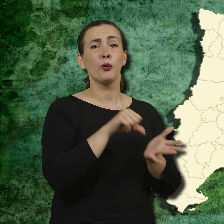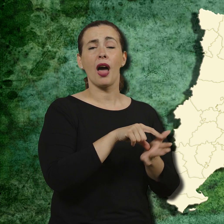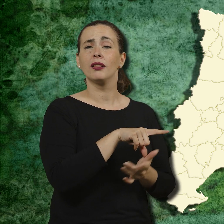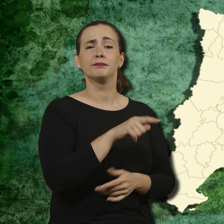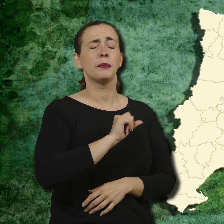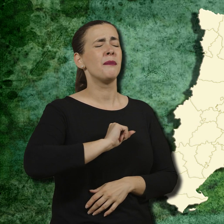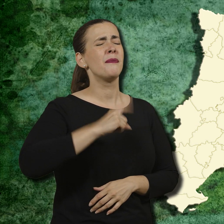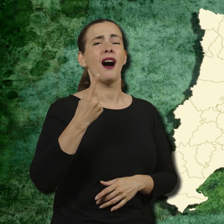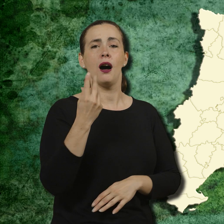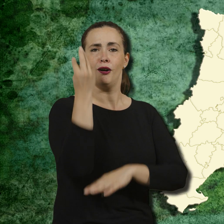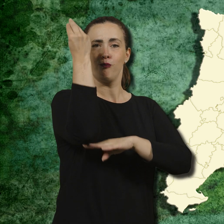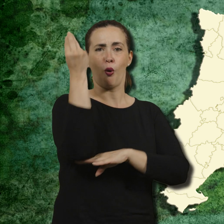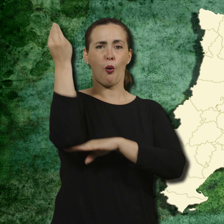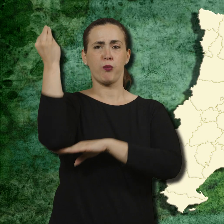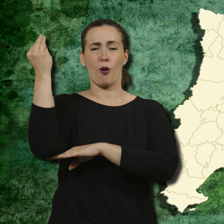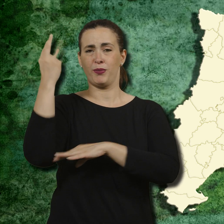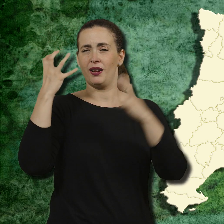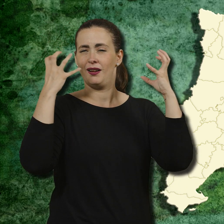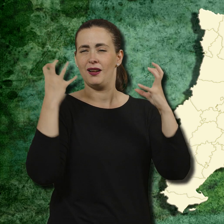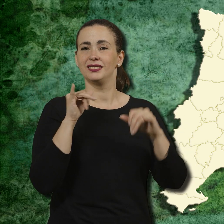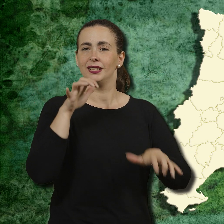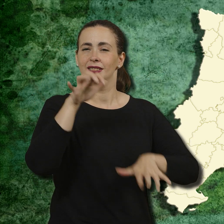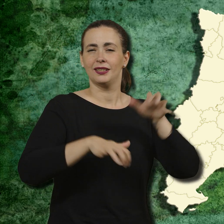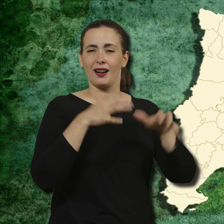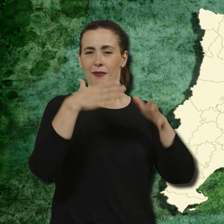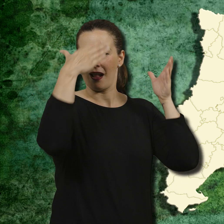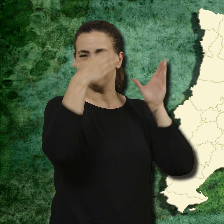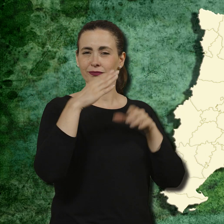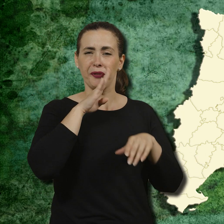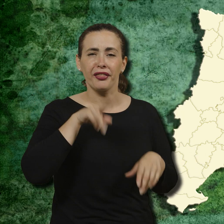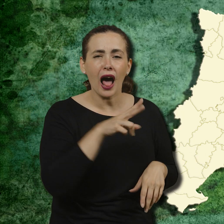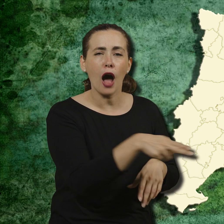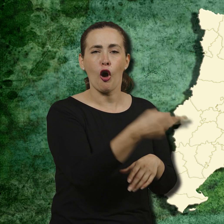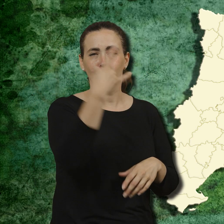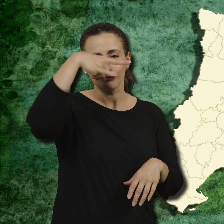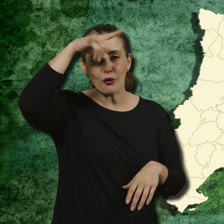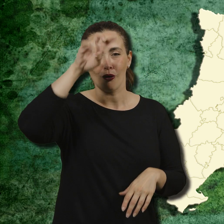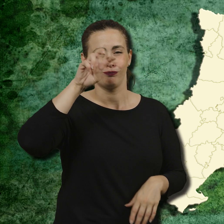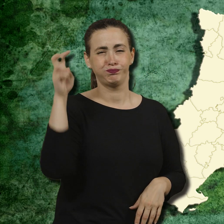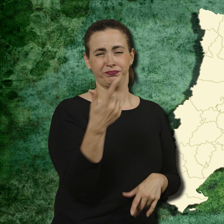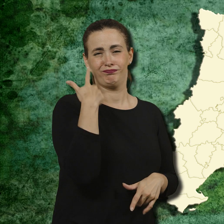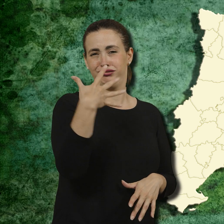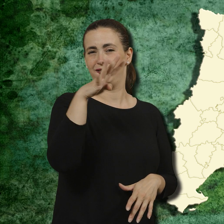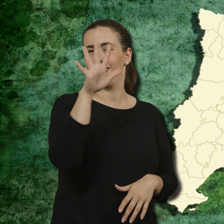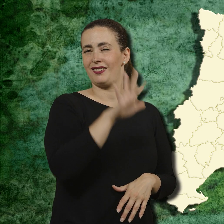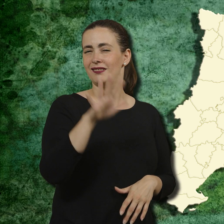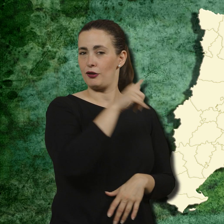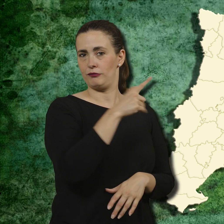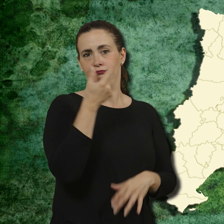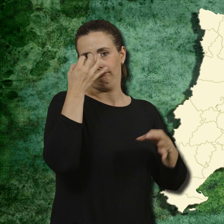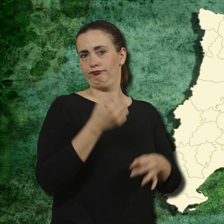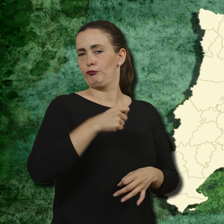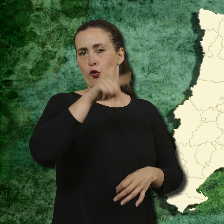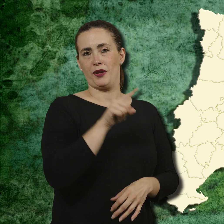ja que és la ciutat amb més gegants i bestiari popular de Catalunya.